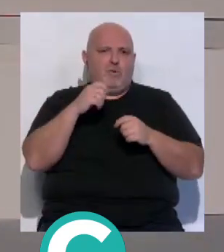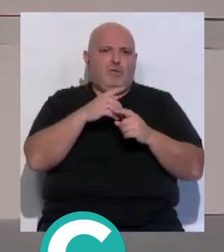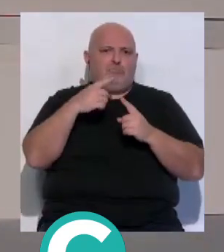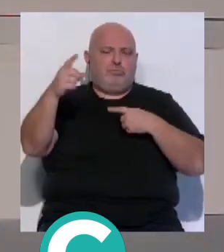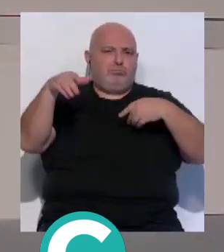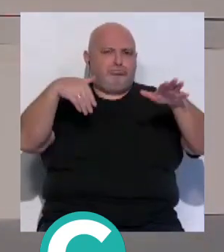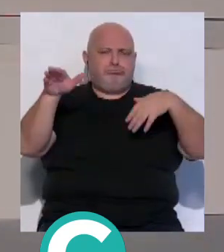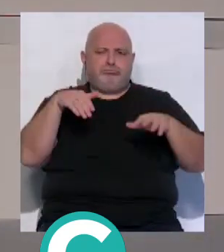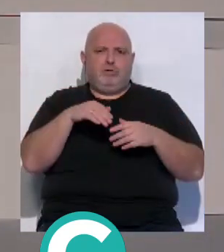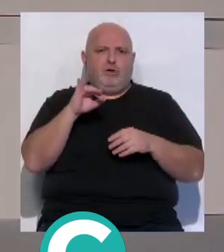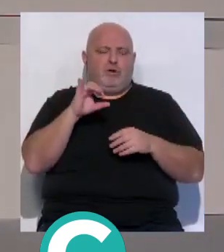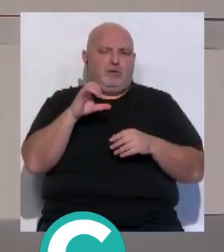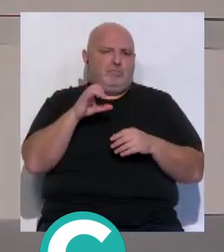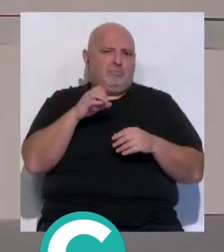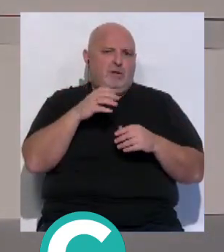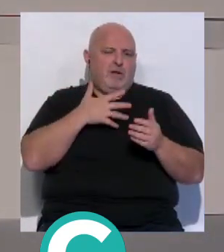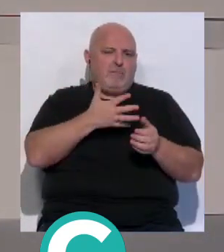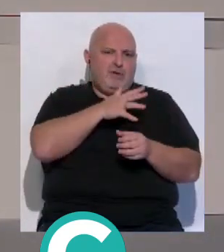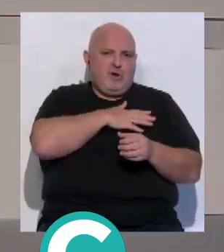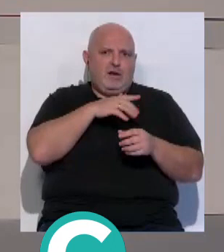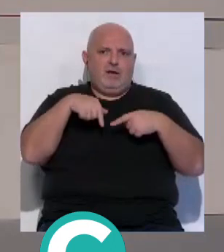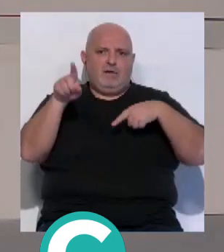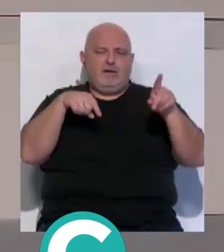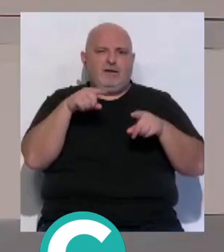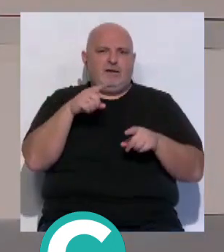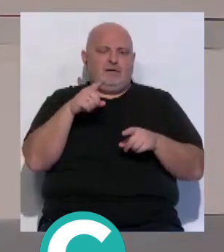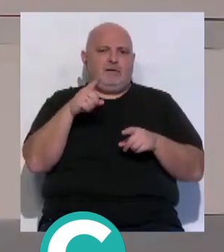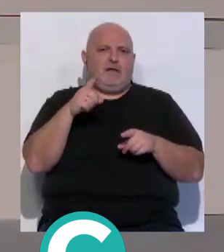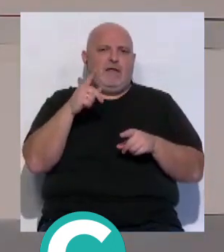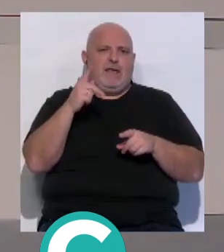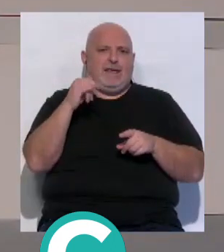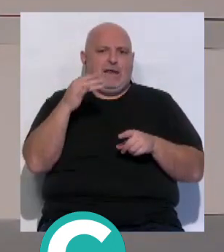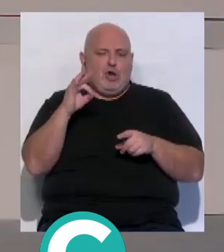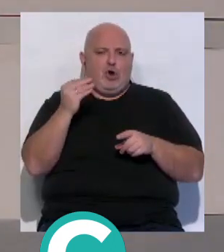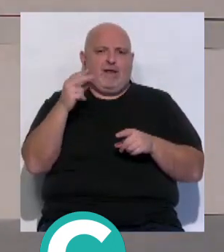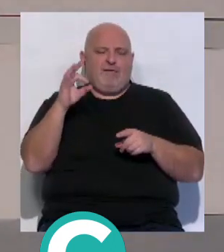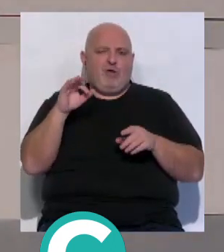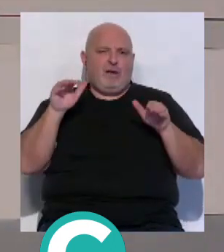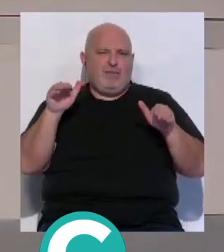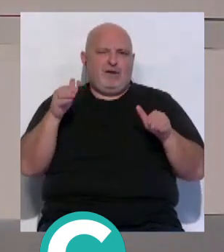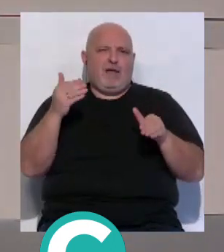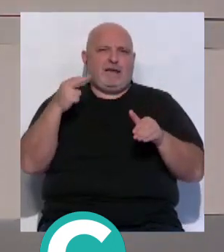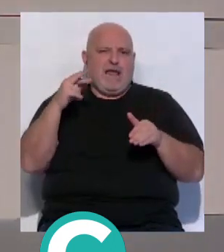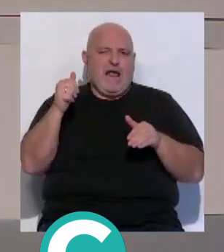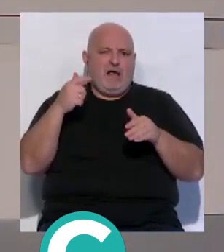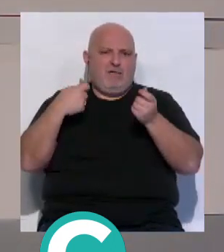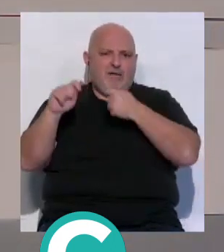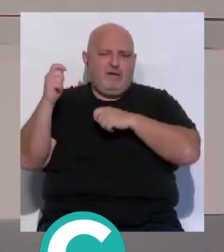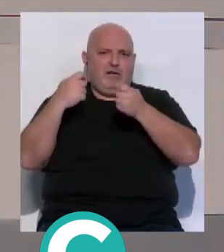José al mallorca Kiko y Quevedo al Atlético de Madrid Arteaga El Real Club Deportivo español